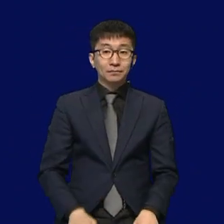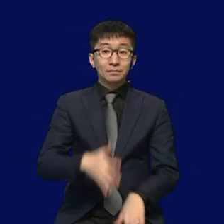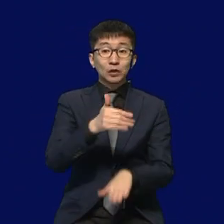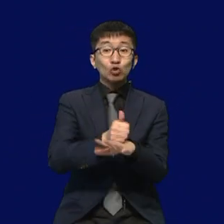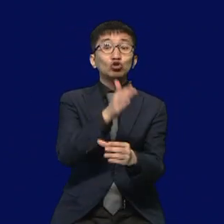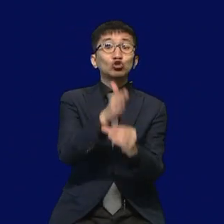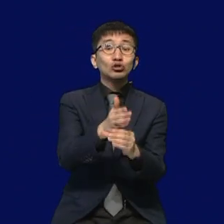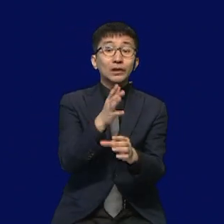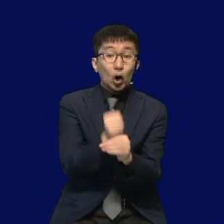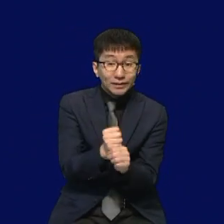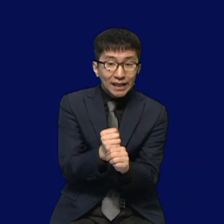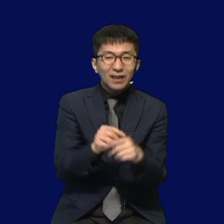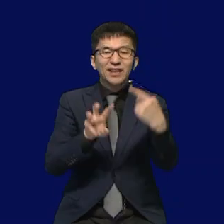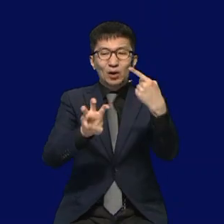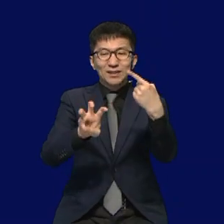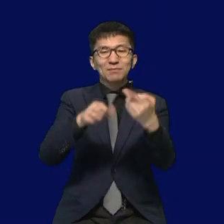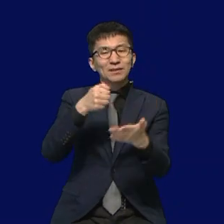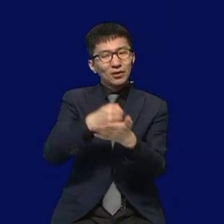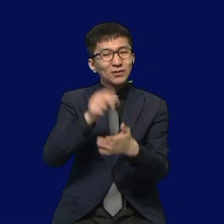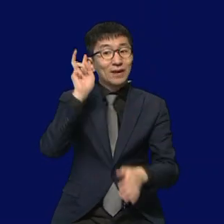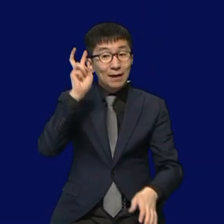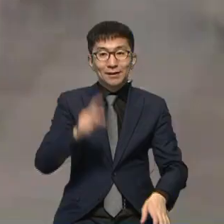결정될 걸로 본 겁니다.